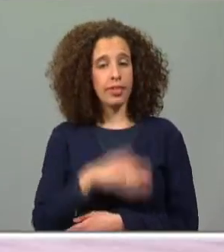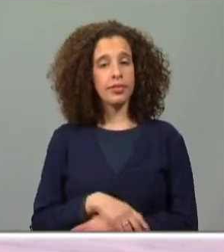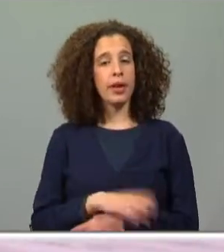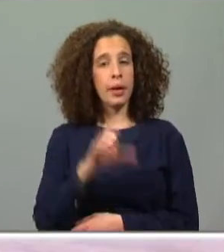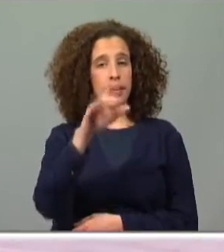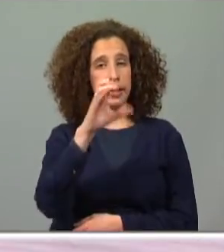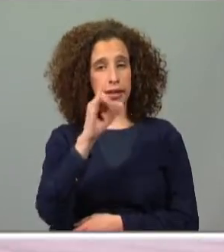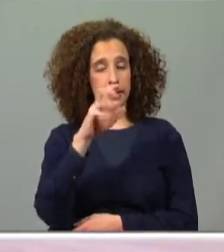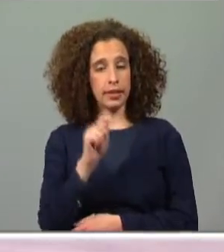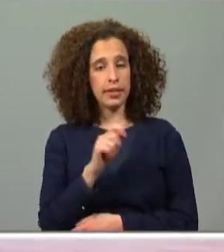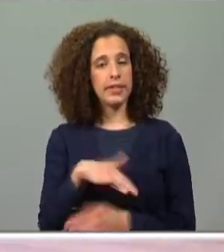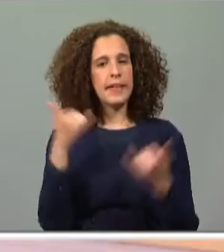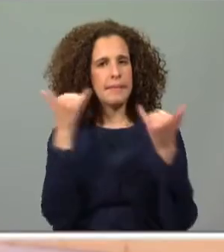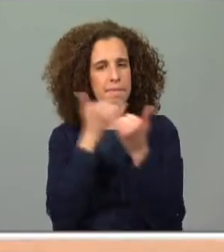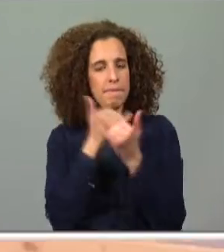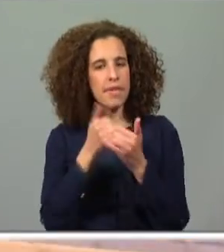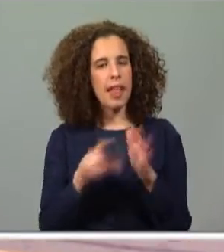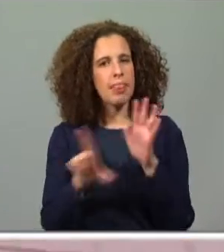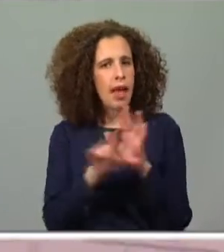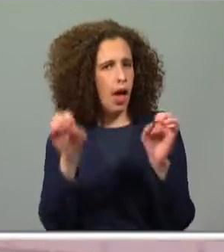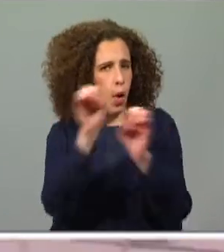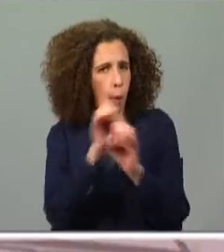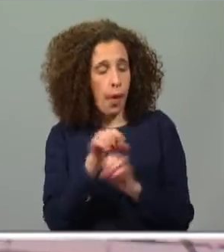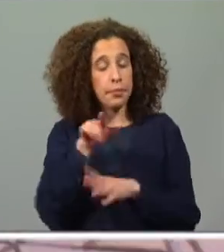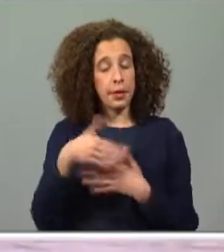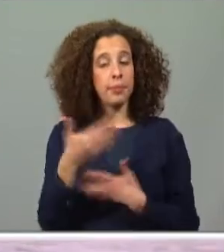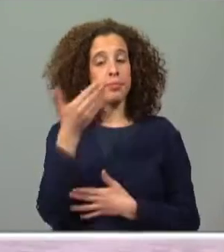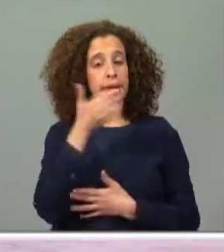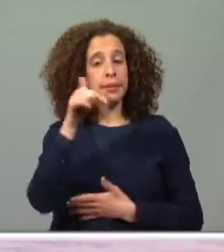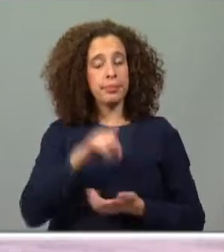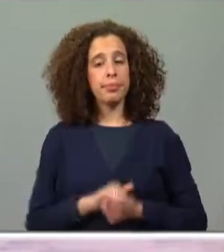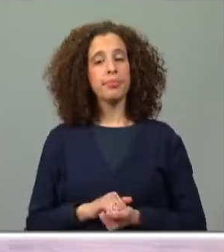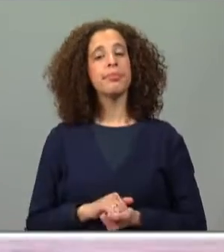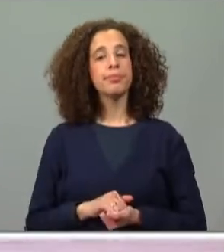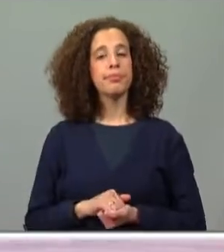Lispector e felicidade clandestina então o nosso bloco de hoje vai consistir Lispector和秘密的幸福然後我們今天的區塊將包括